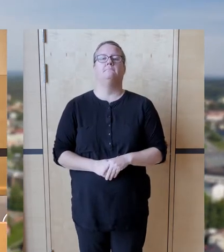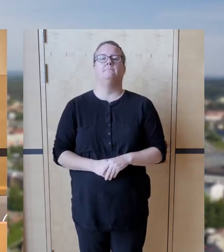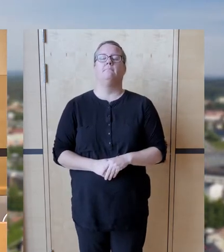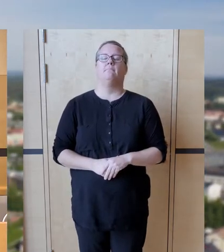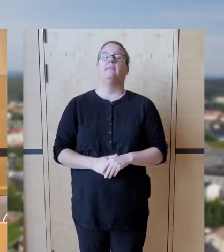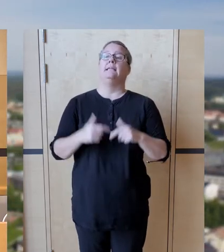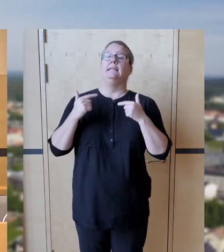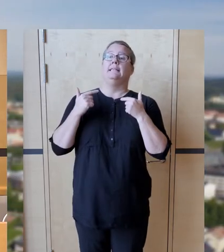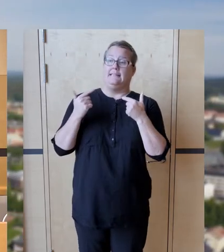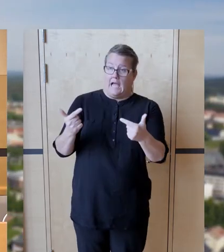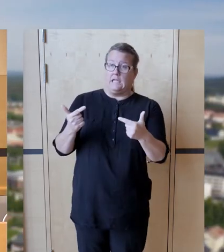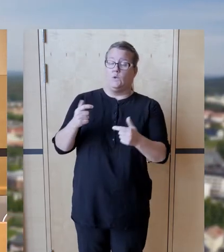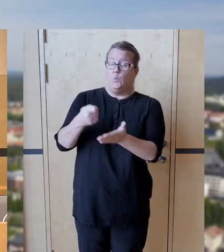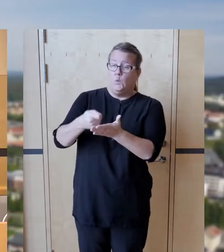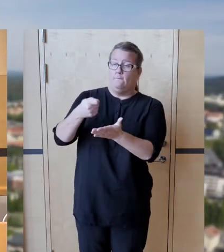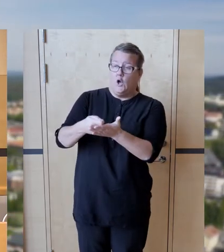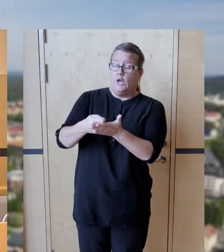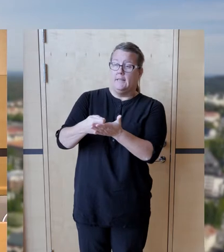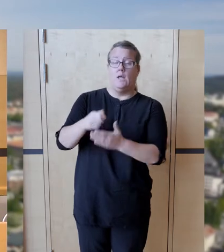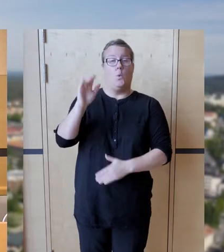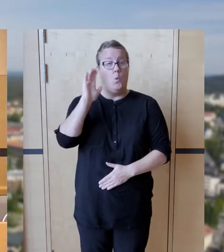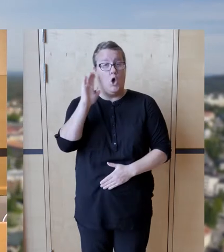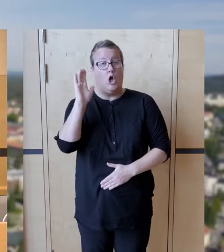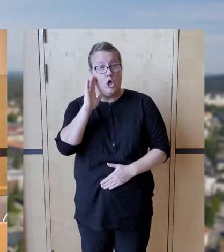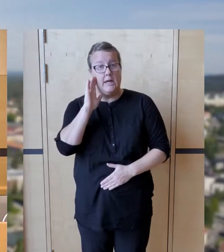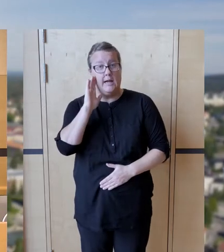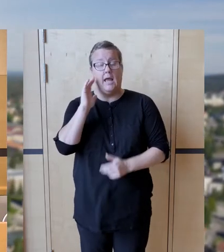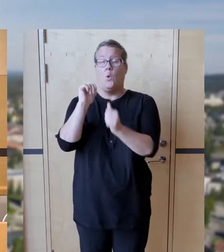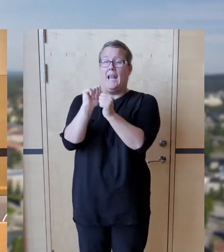Ordförande att höra det och ledamöter